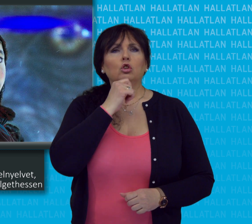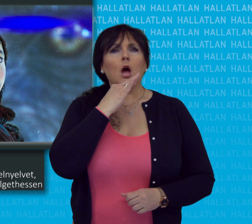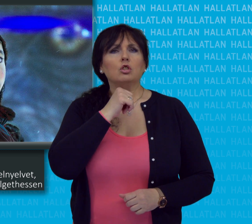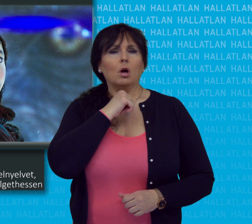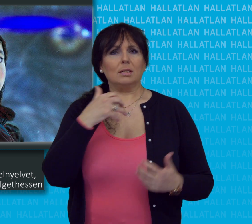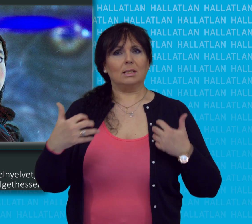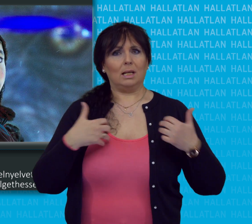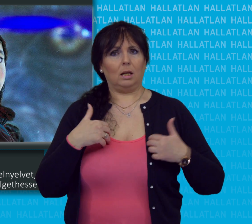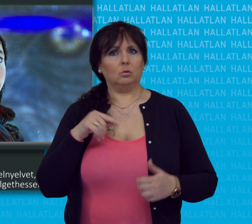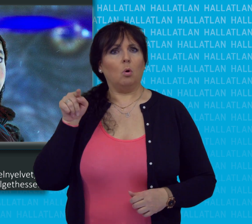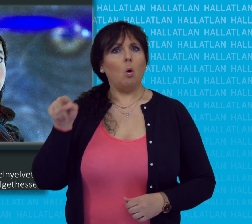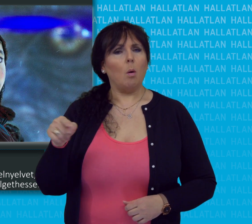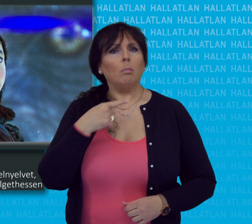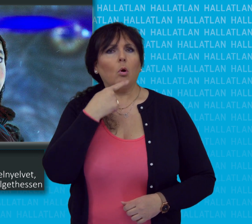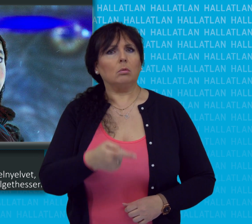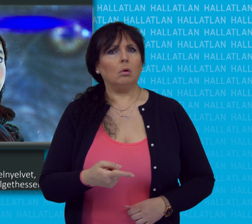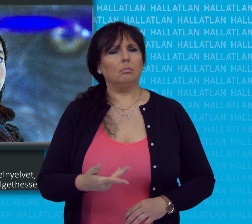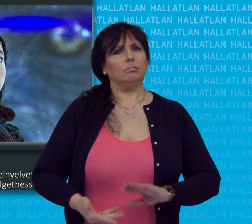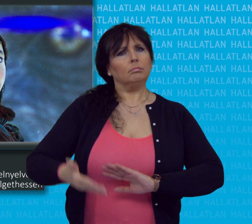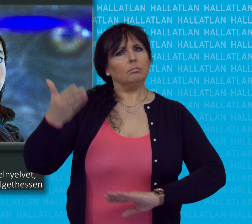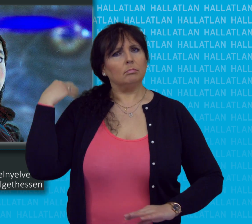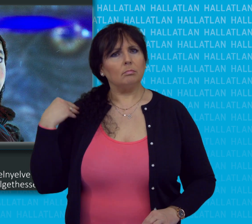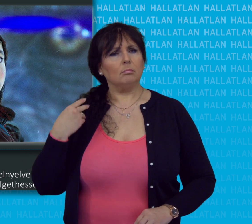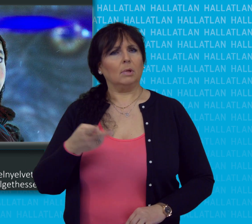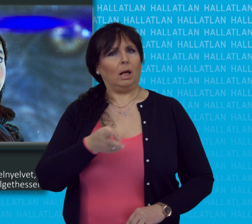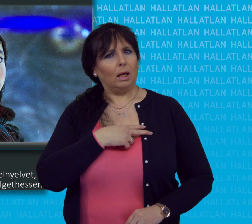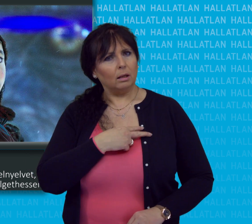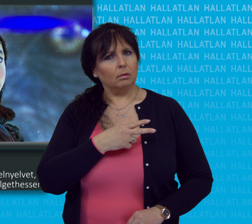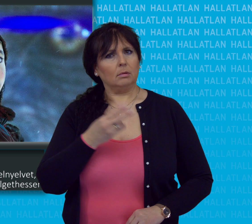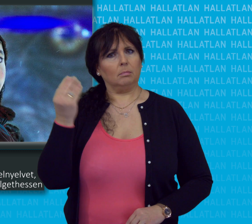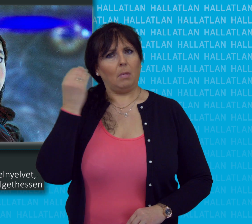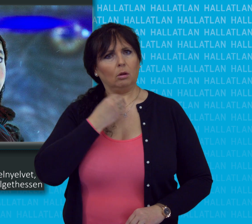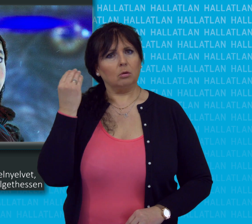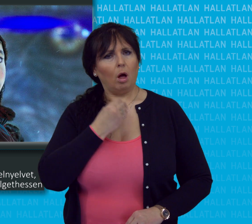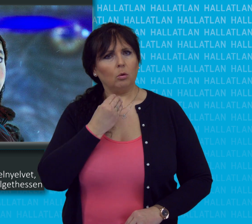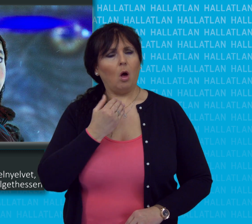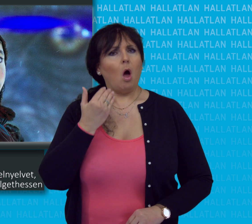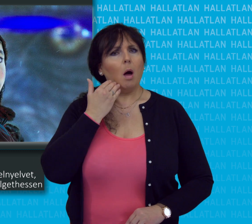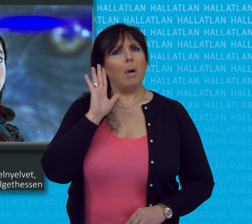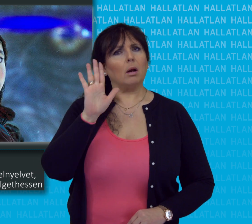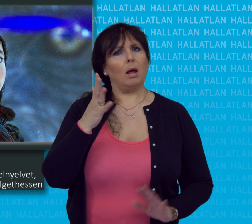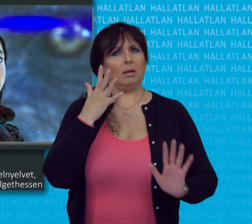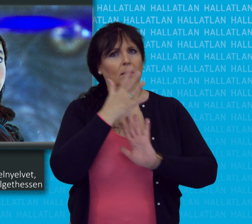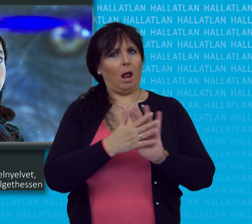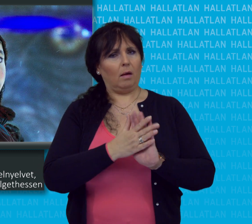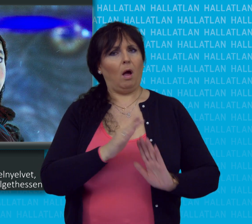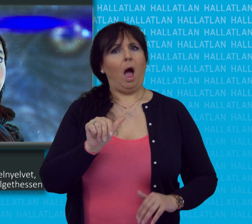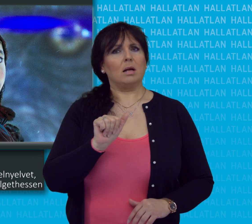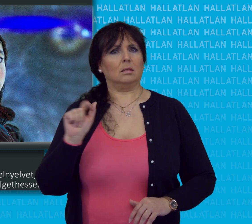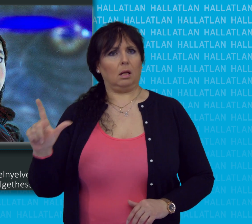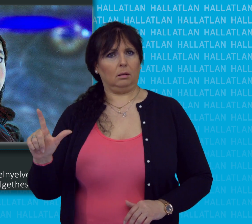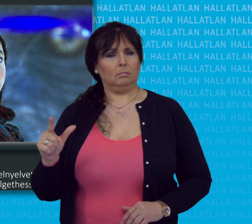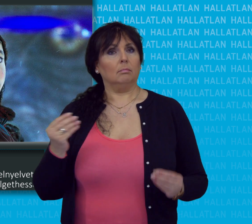Skarsgard megtanulta az amerikai jelnyelvet,